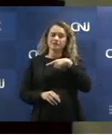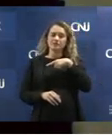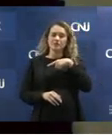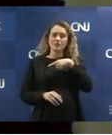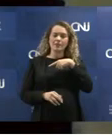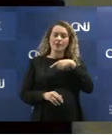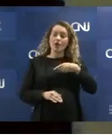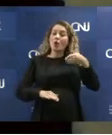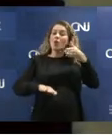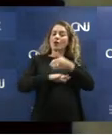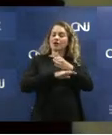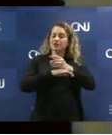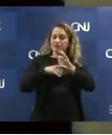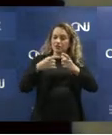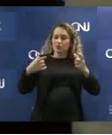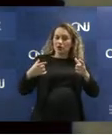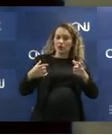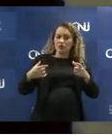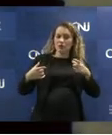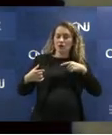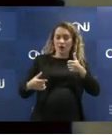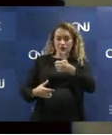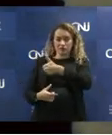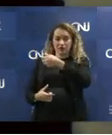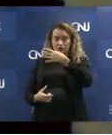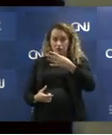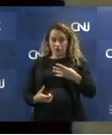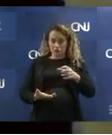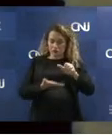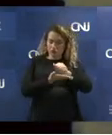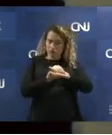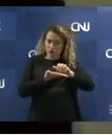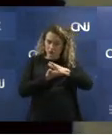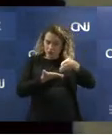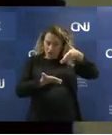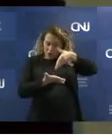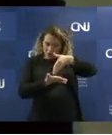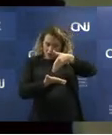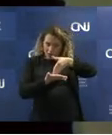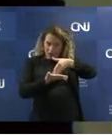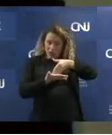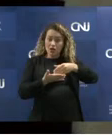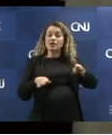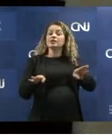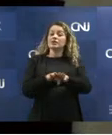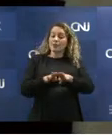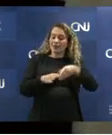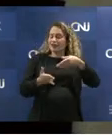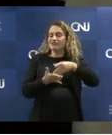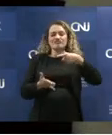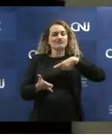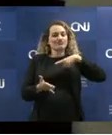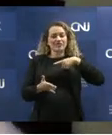teriam acesso amplo a esses 14 procedimentos. E nesses 14 procedimentos também não se tem notícia e,